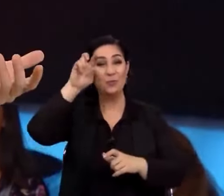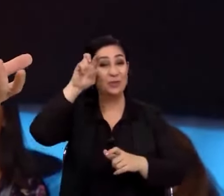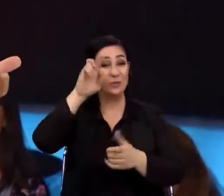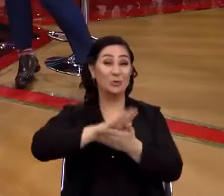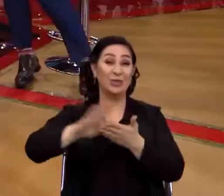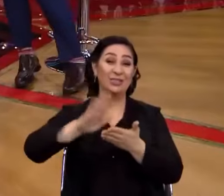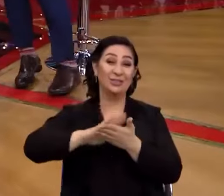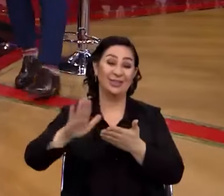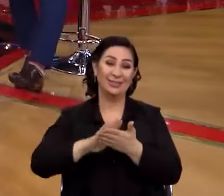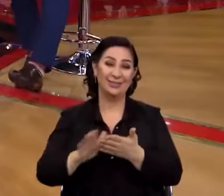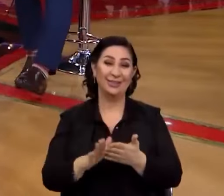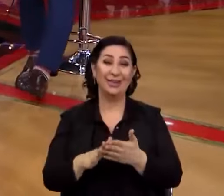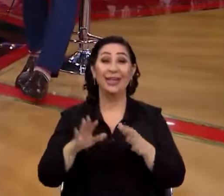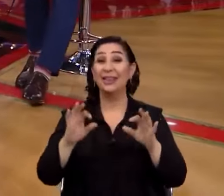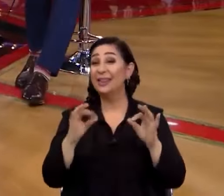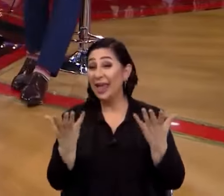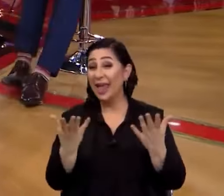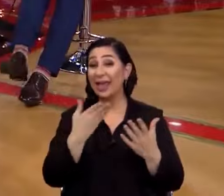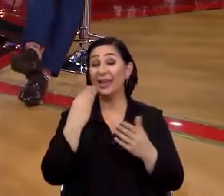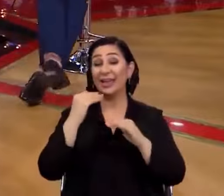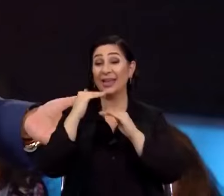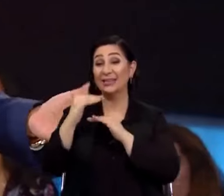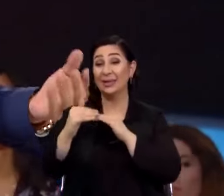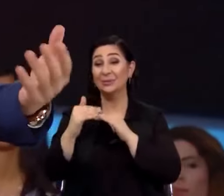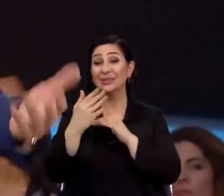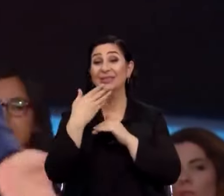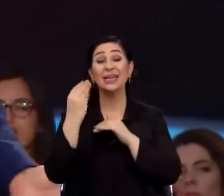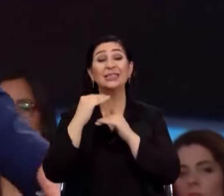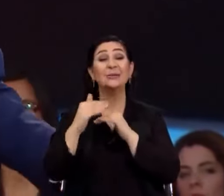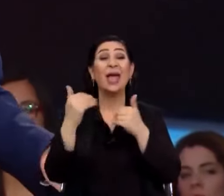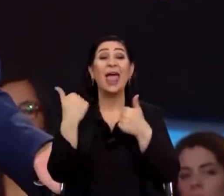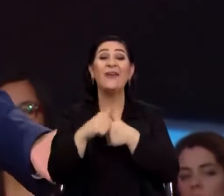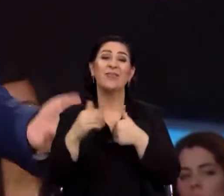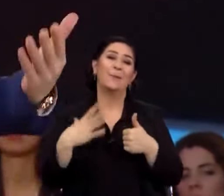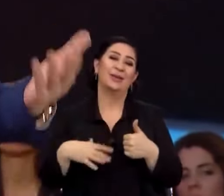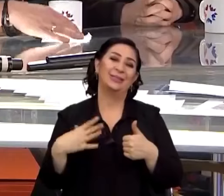düzeltecek Çünkü bakın gençlerimiz gençlerimiz evlenmek istiyor evlenmek